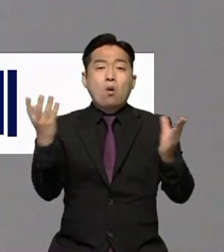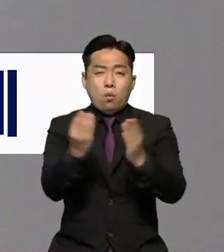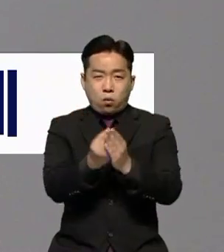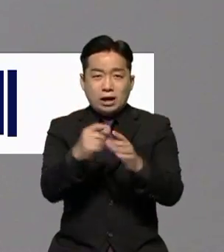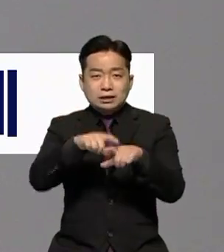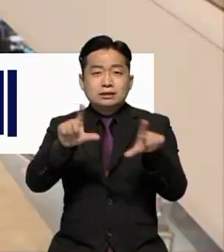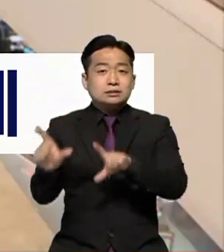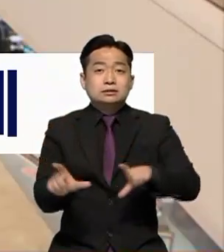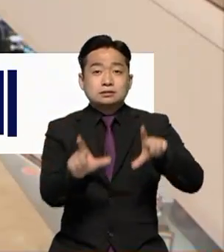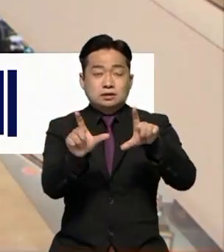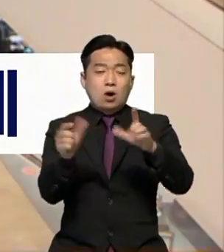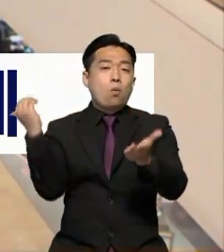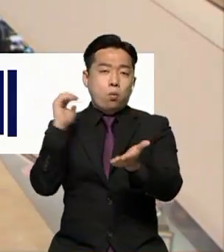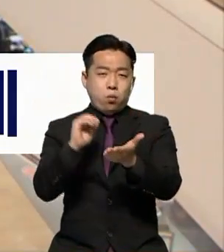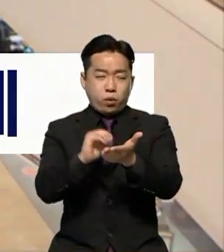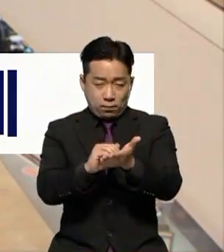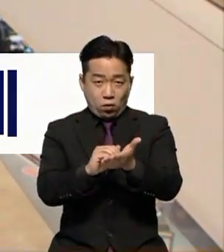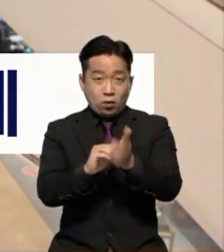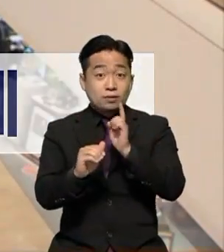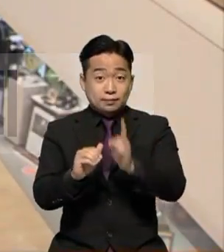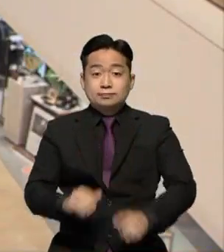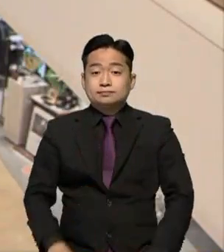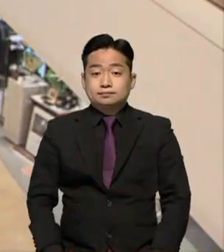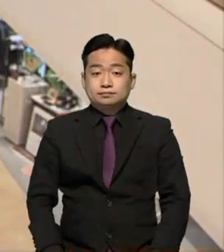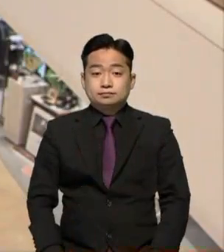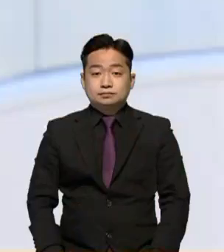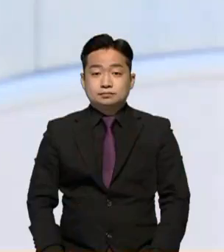시작하게 됩니다. 하지만 빗장을 풀기에는 아직 이르다는